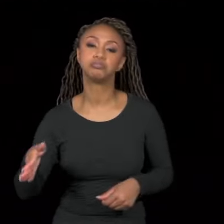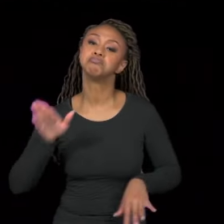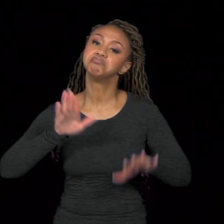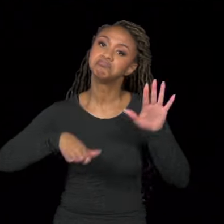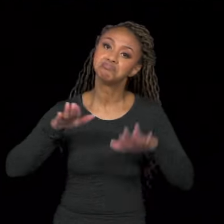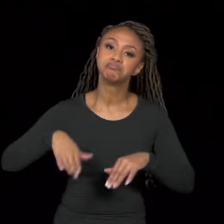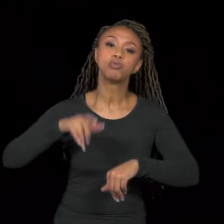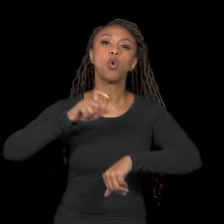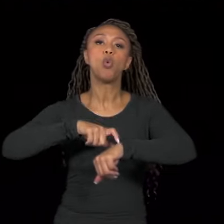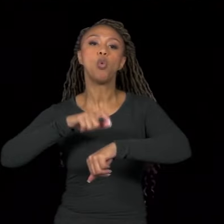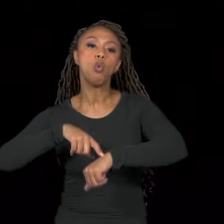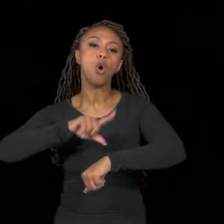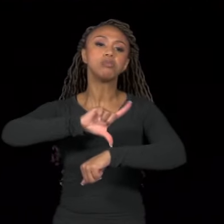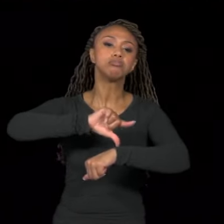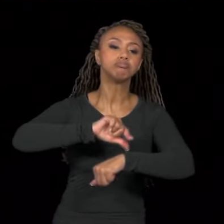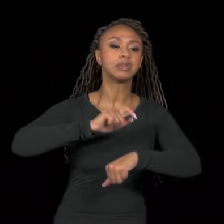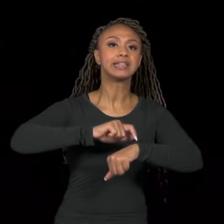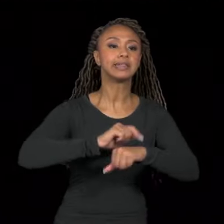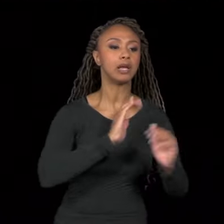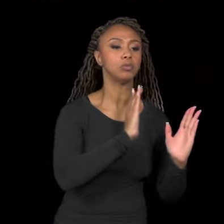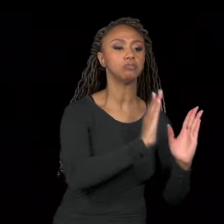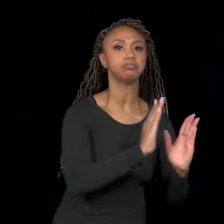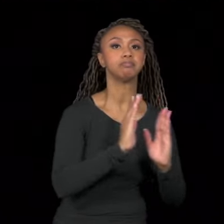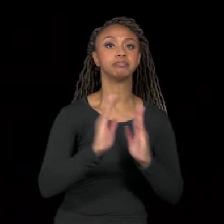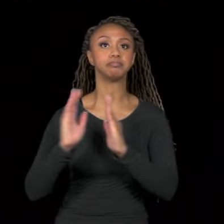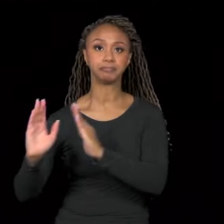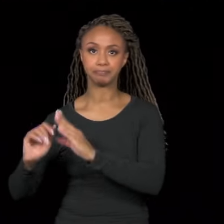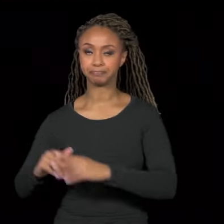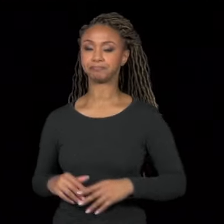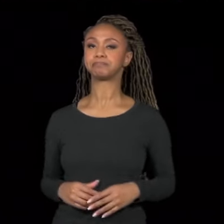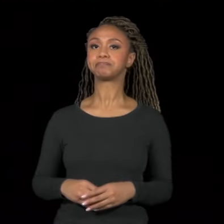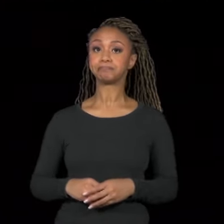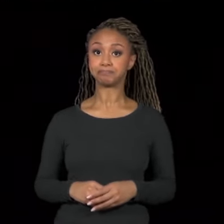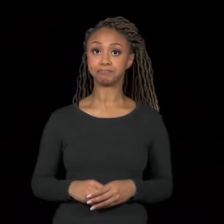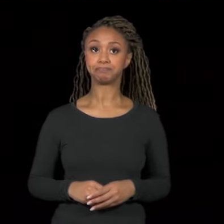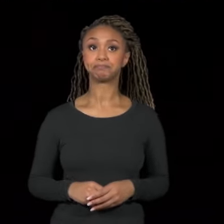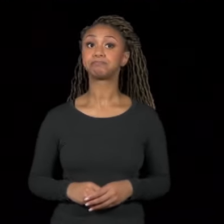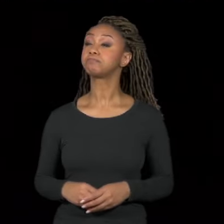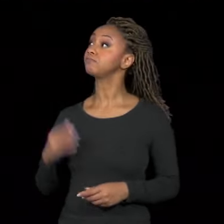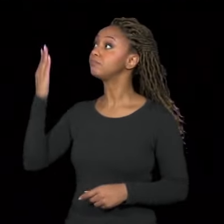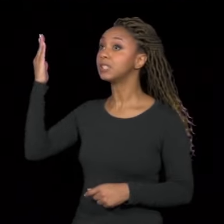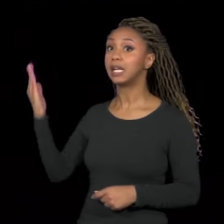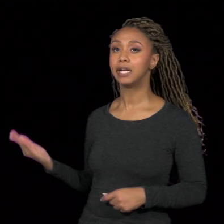CARACTERÍSTICA, UM ATRIBUTO ESPECÍFICO DESSE RELACIONAMENTO. AQUI, PESSOAL, EU QUERIA MOSTRAR PARA VOCÊS COMO